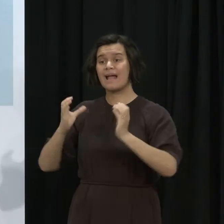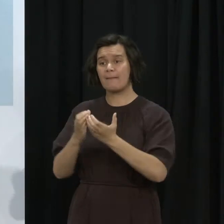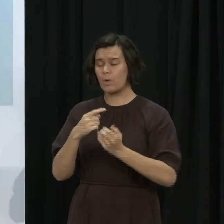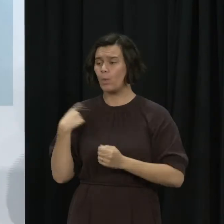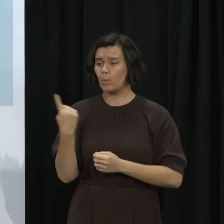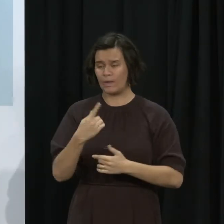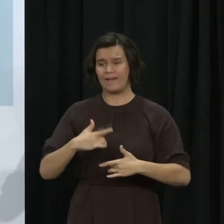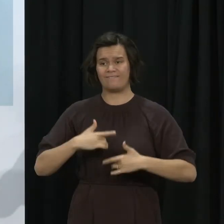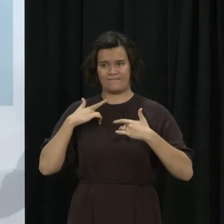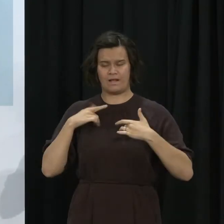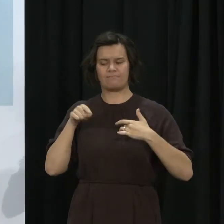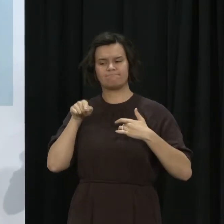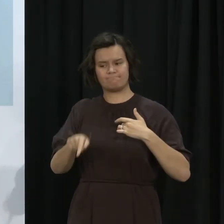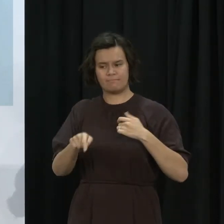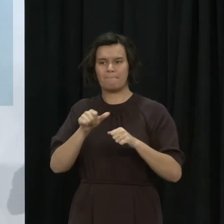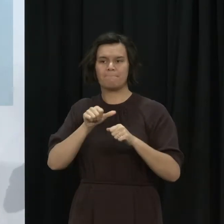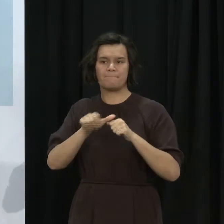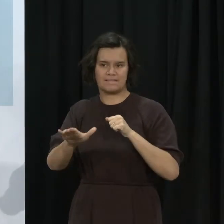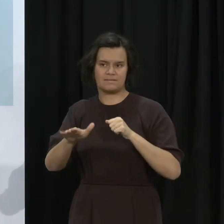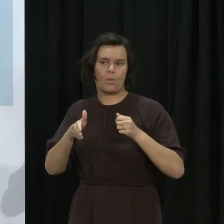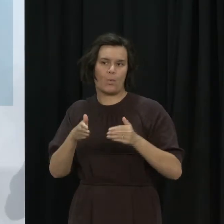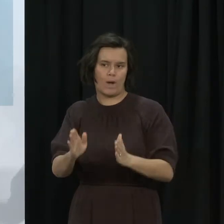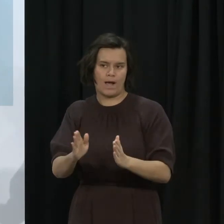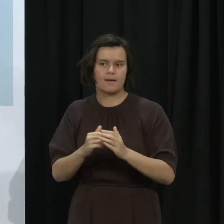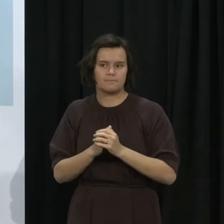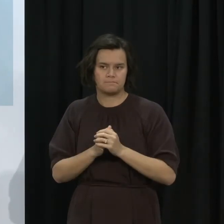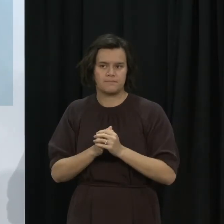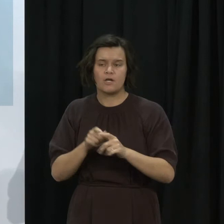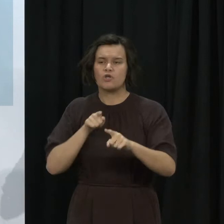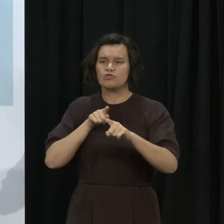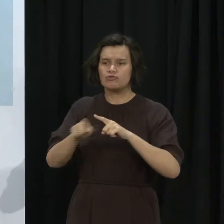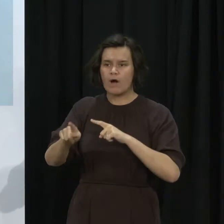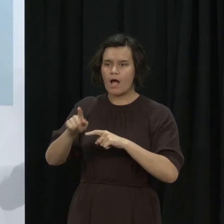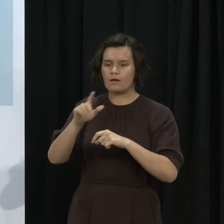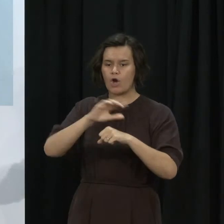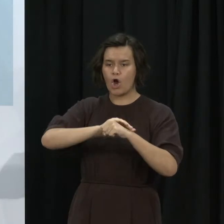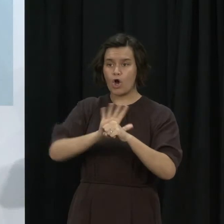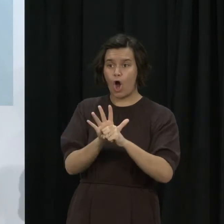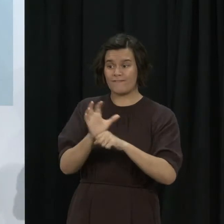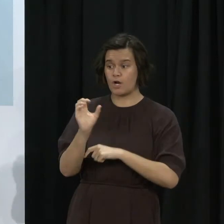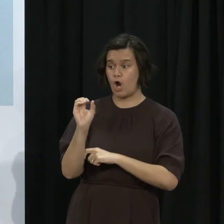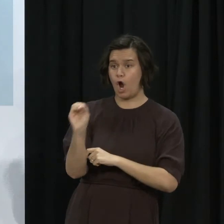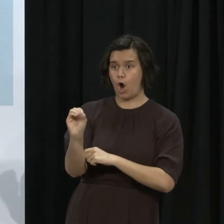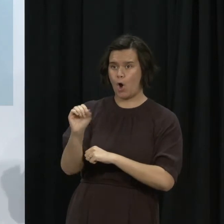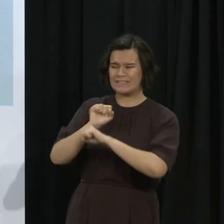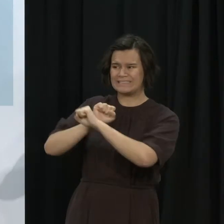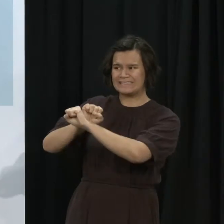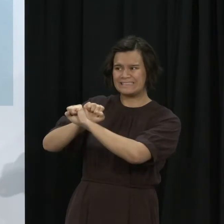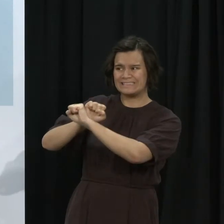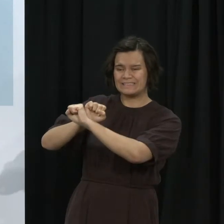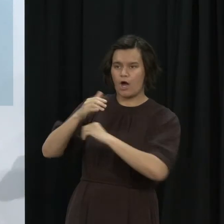matou tino hiahia ko nga kati